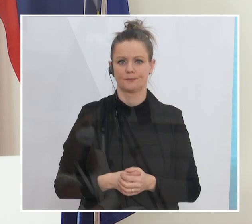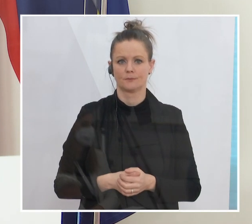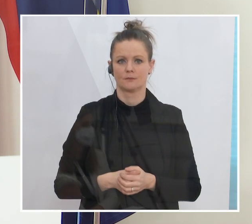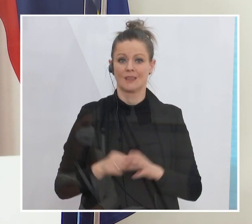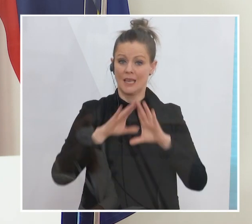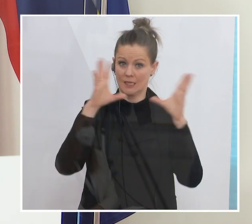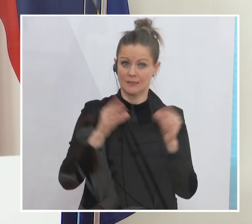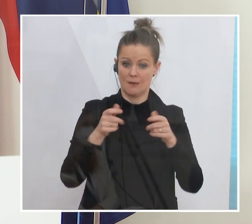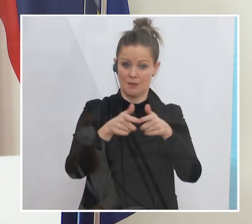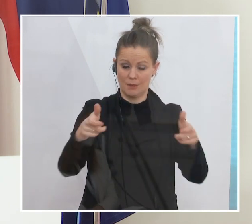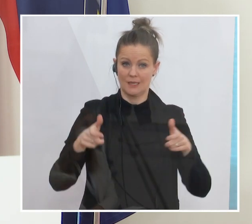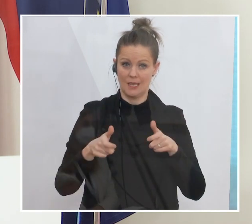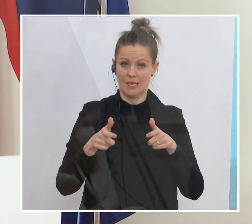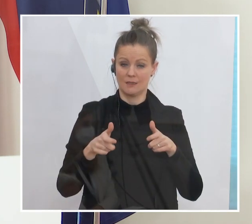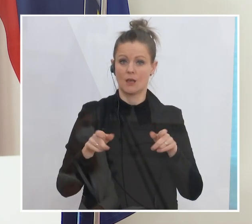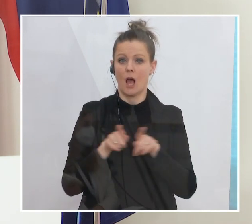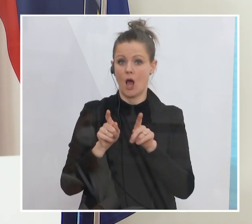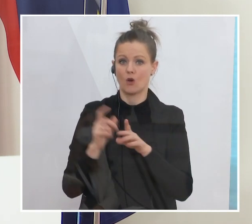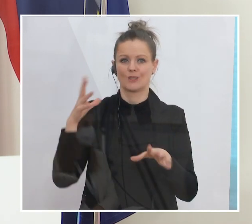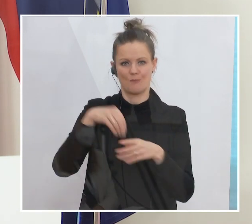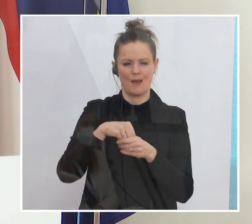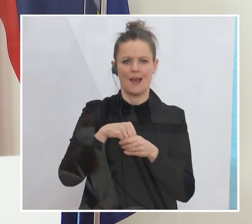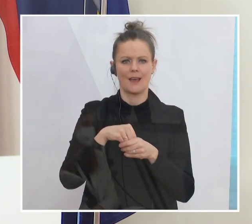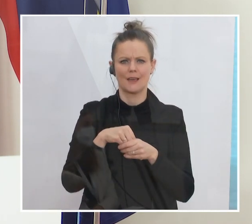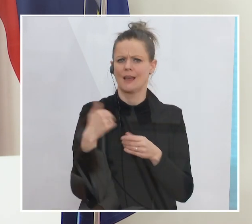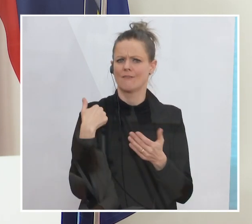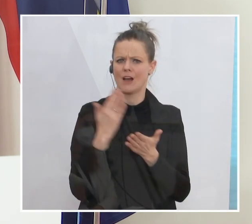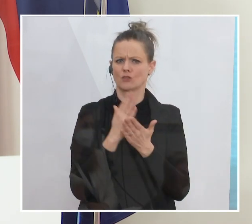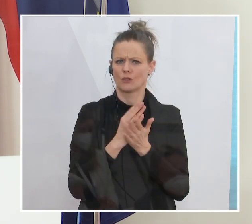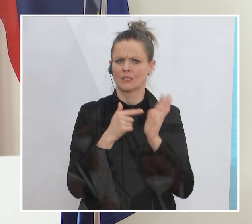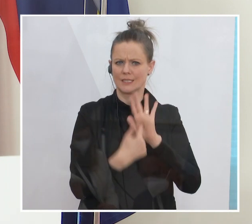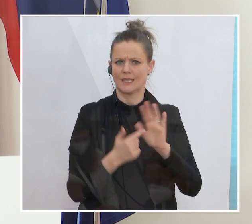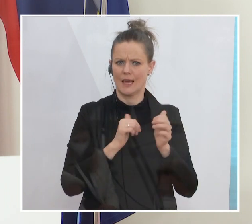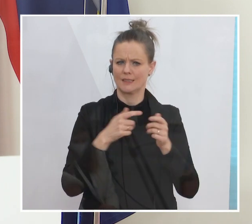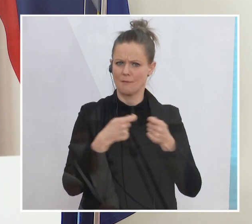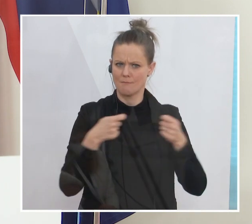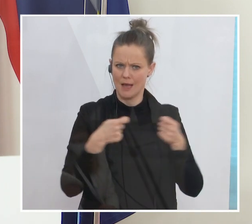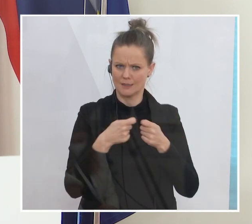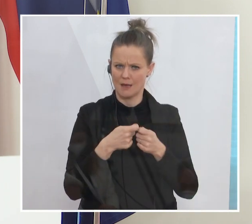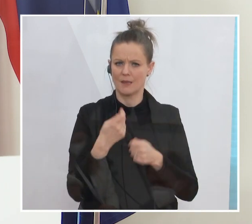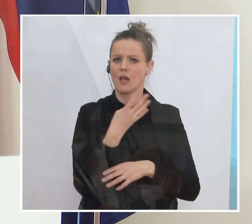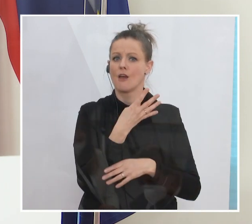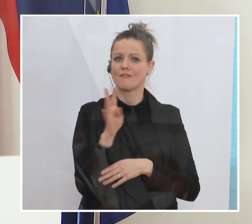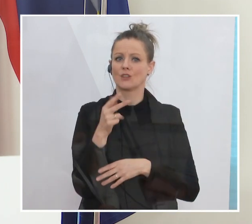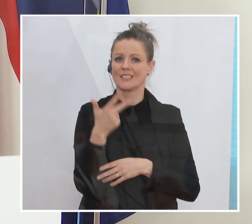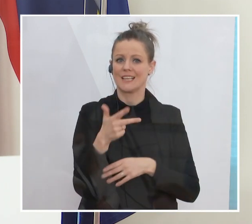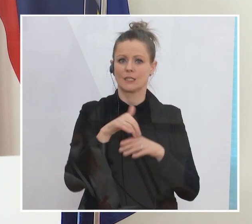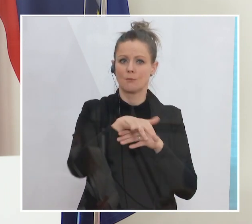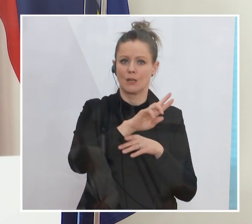inklusive der bereits vorgestellten Maßnahmen wird rund 430 Millionen € ausmachen. Vielen Dank.